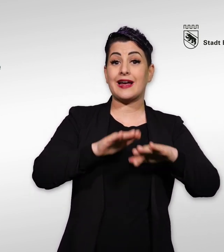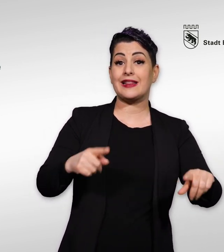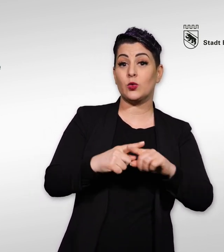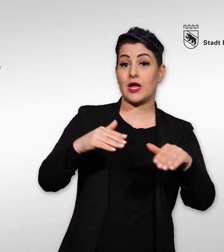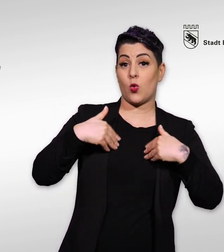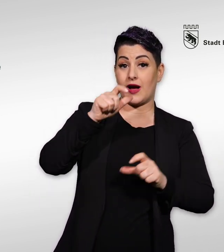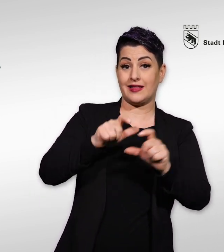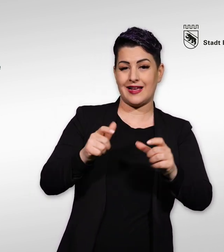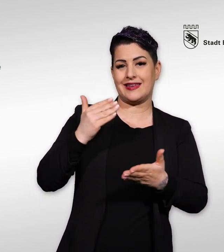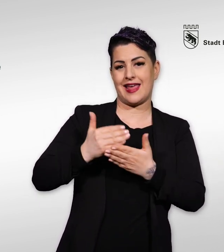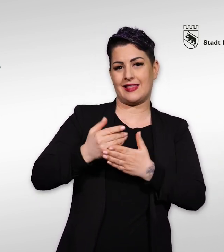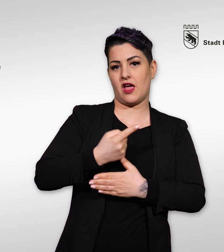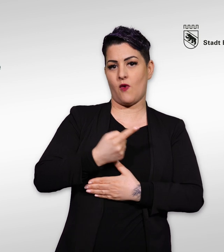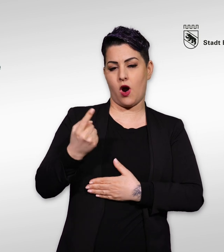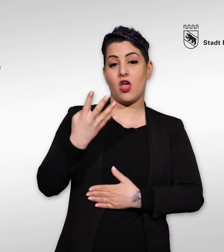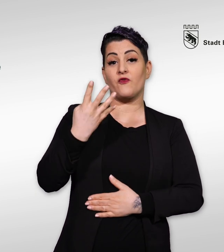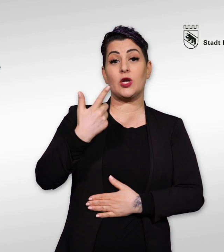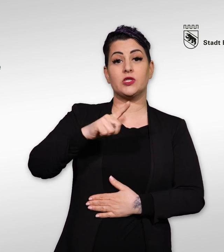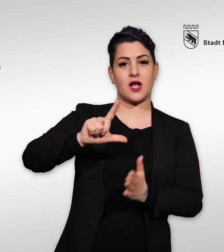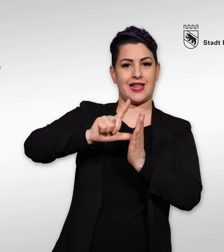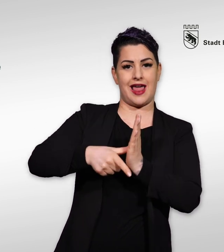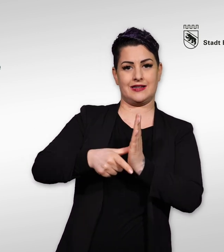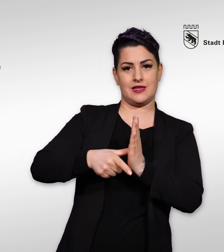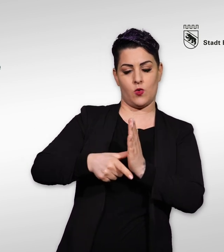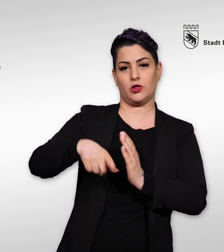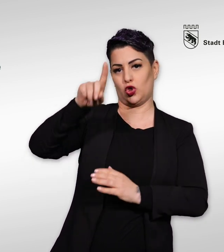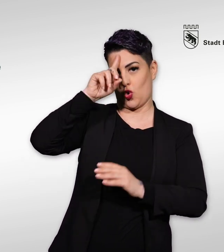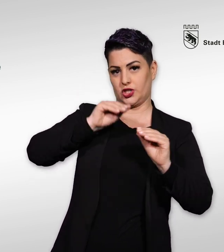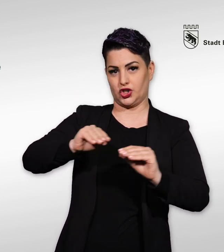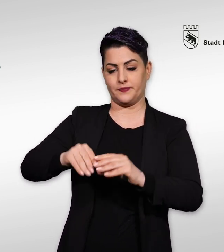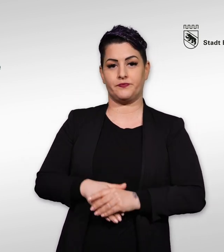In jeder Woche haben die Kinder und Jugendlichen 24 Lektionen Deutsch.